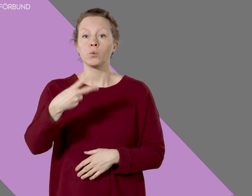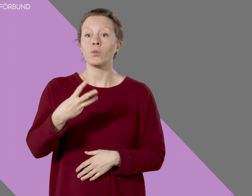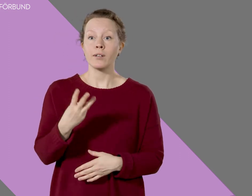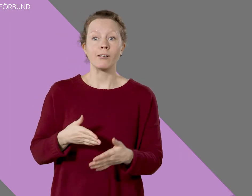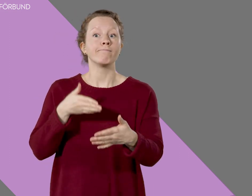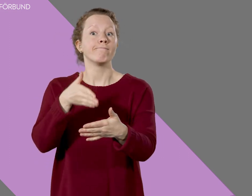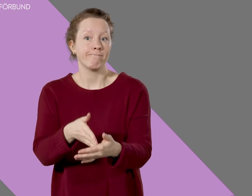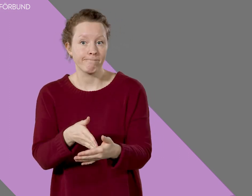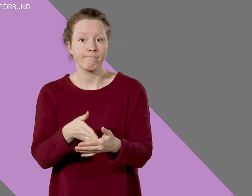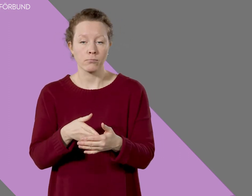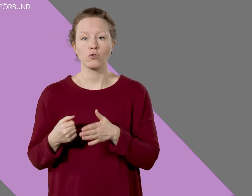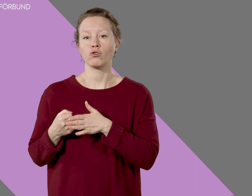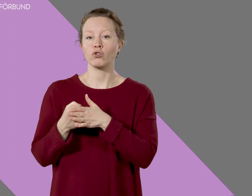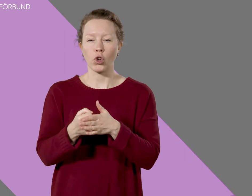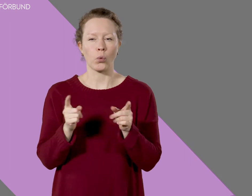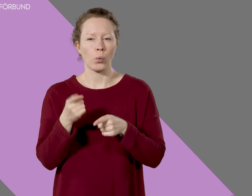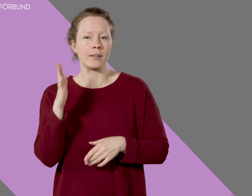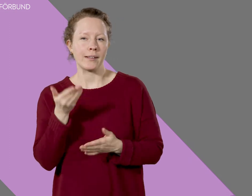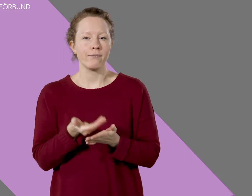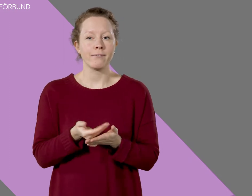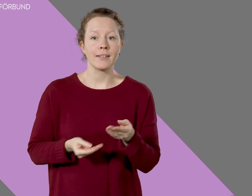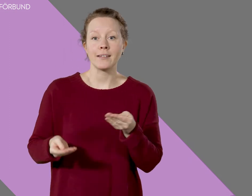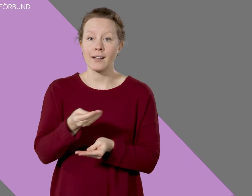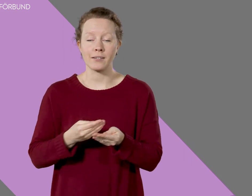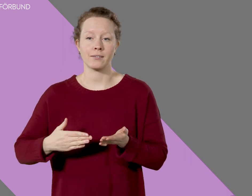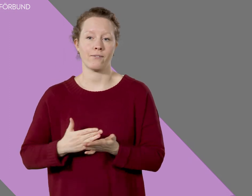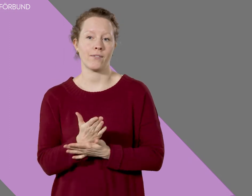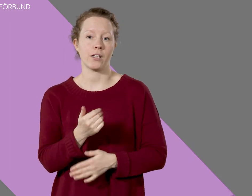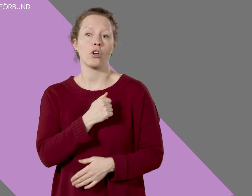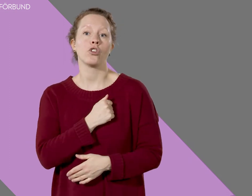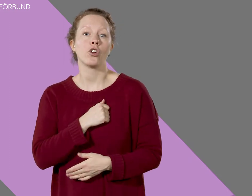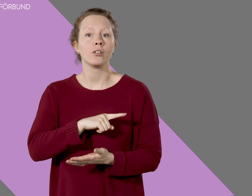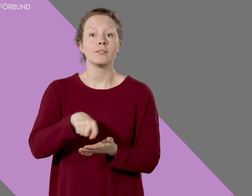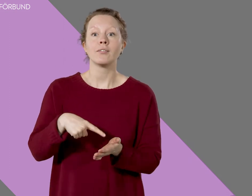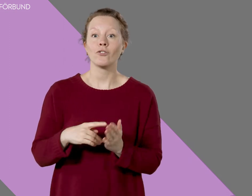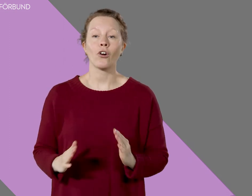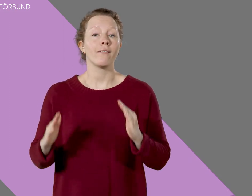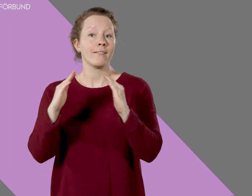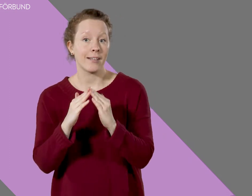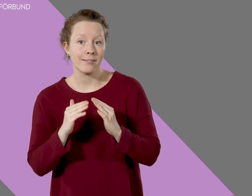2023 med en tillfällig finansiering till Nödcentralsverket.